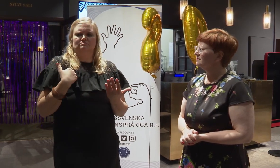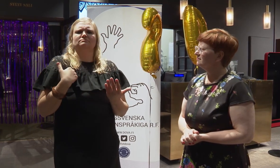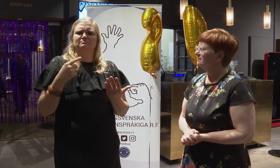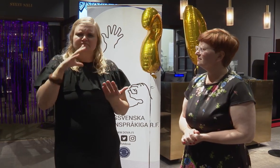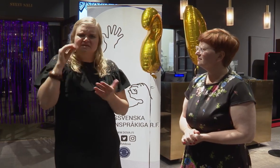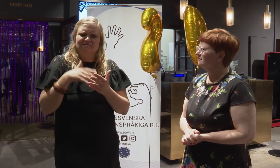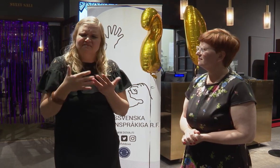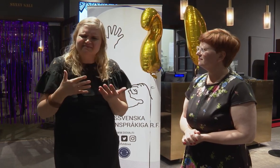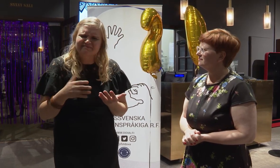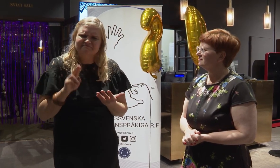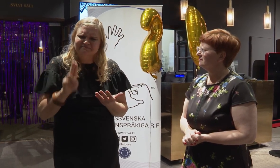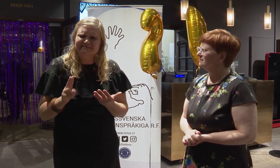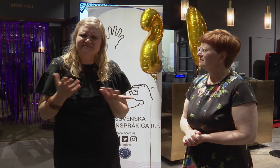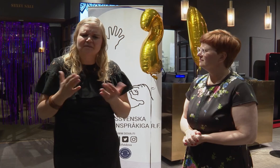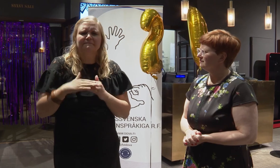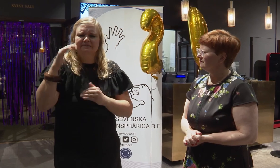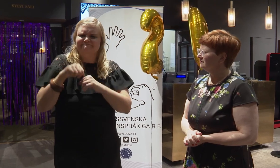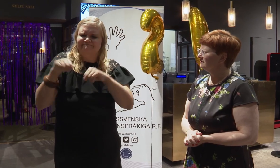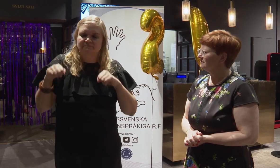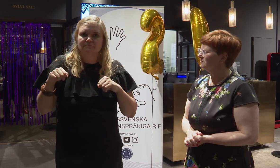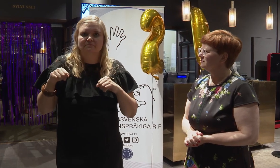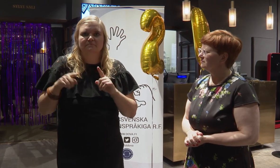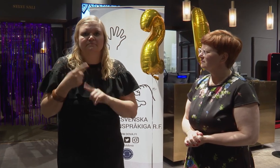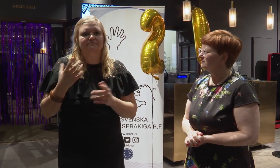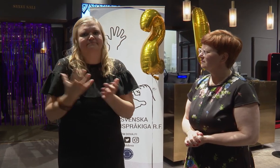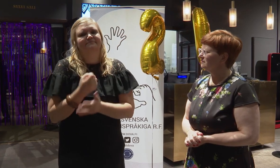Vähitellen aloin kuitenkin tutustua enemmän suomenruotsalaiseen viittomakieleen, -